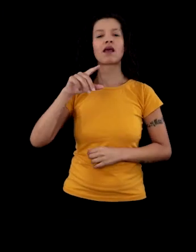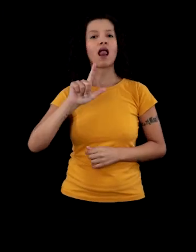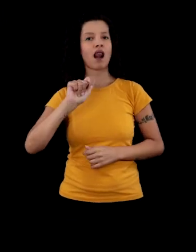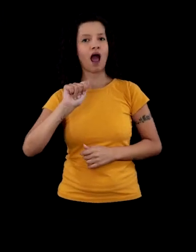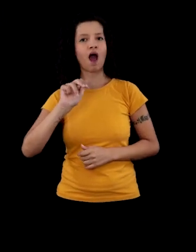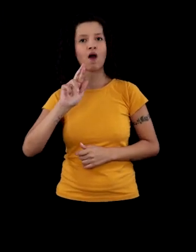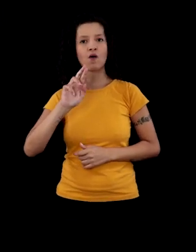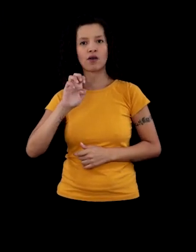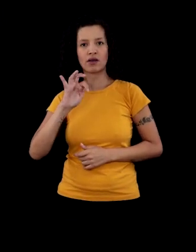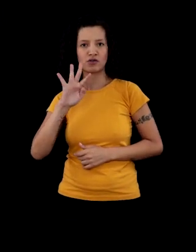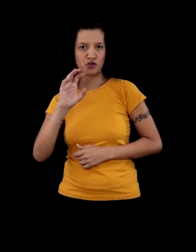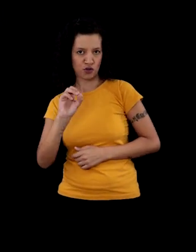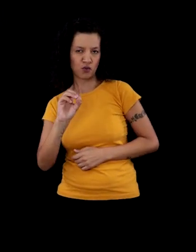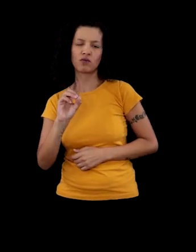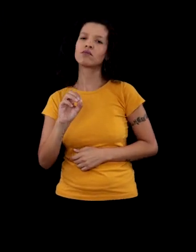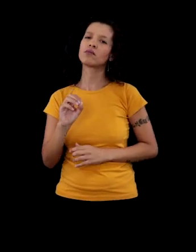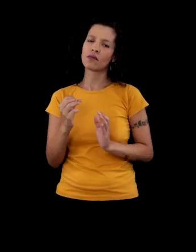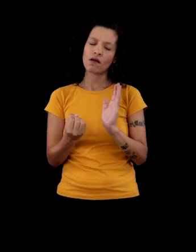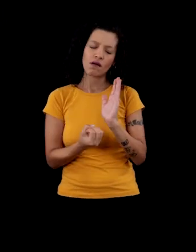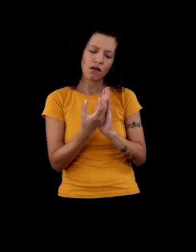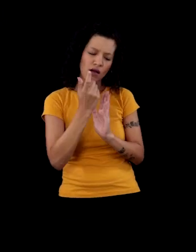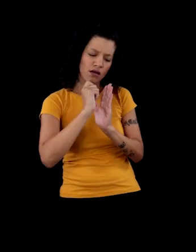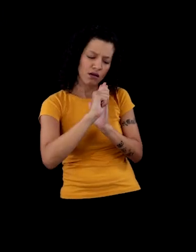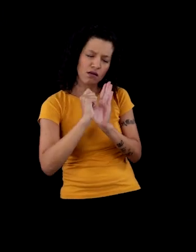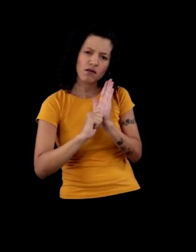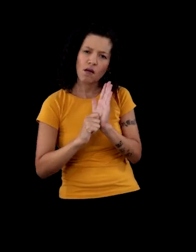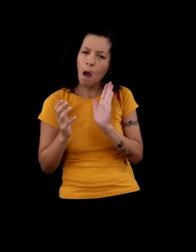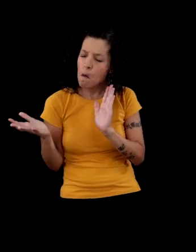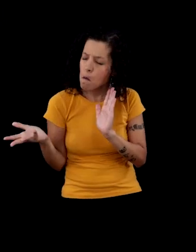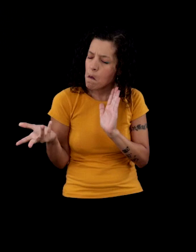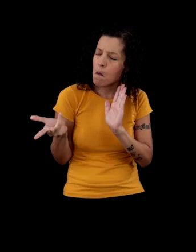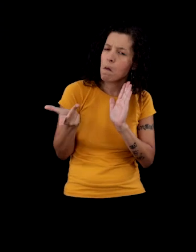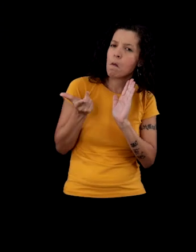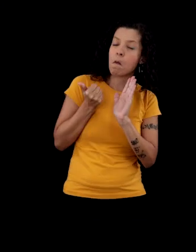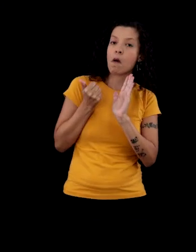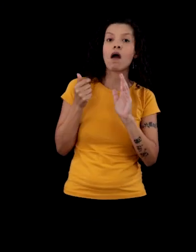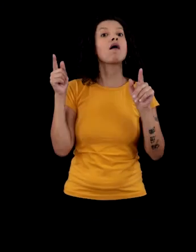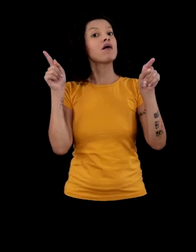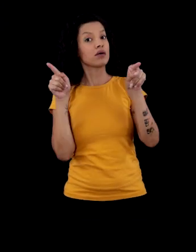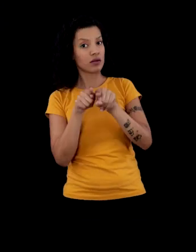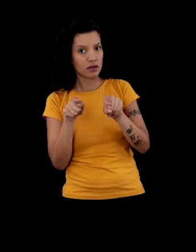O Mestre Laurentino, além de excelente compositor,